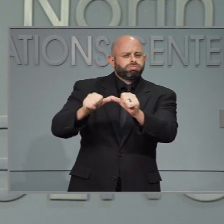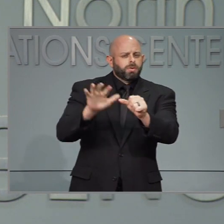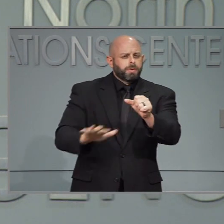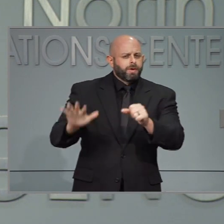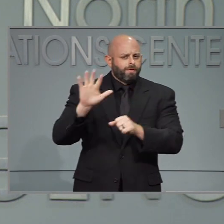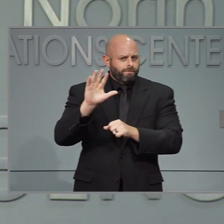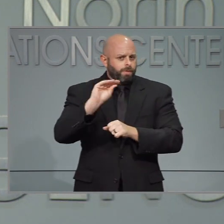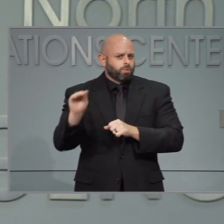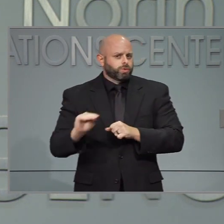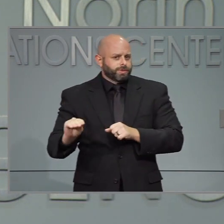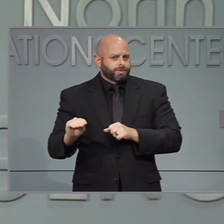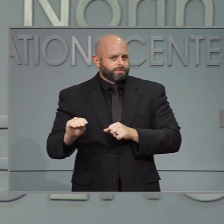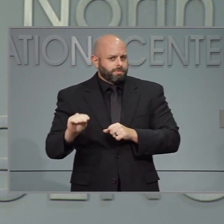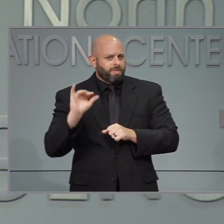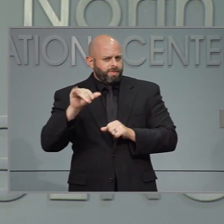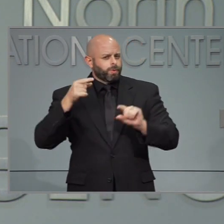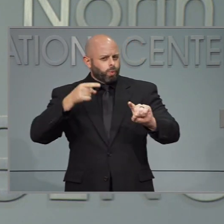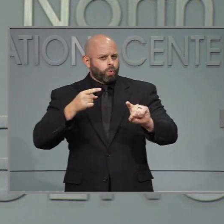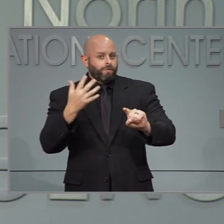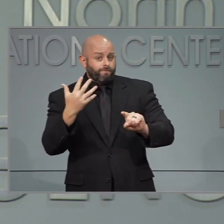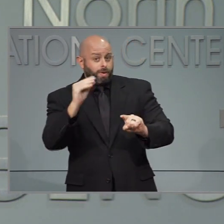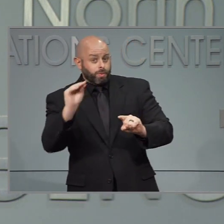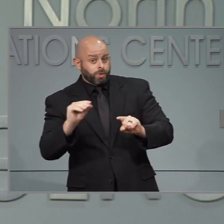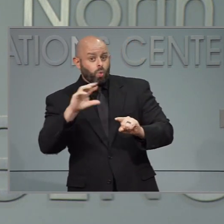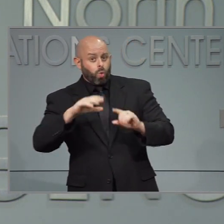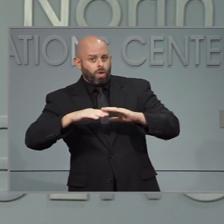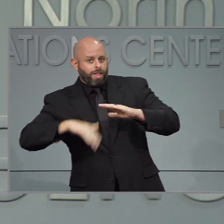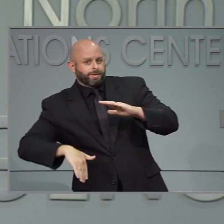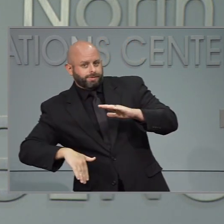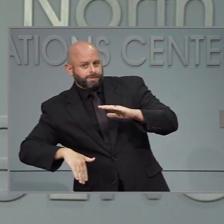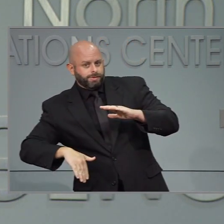alrededor de cinco por ciento, porque la doctora que en quiere